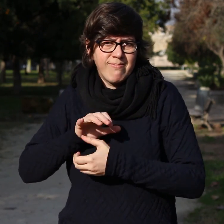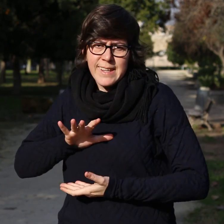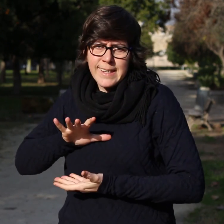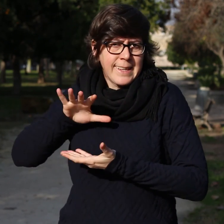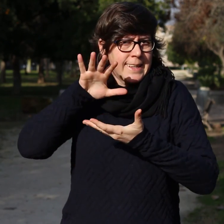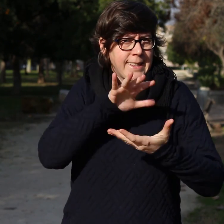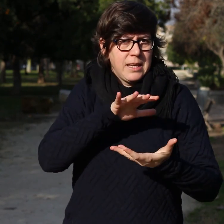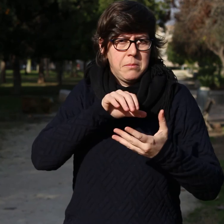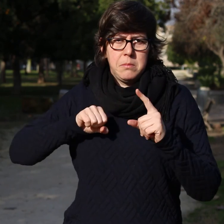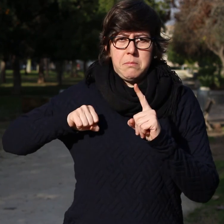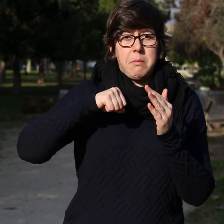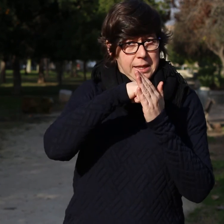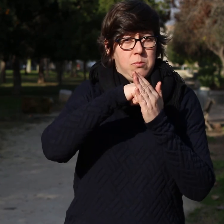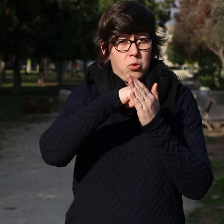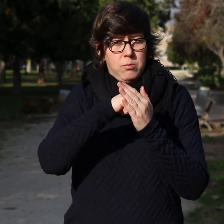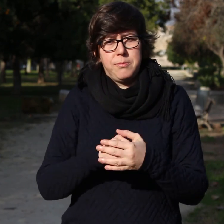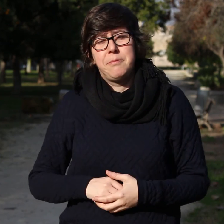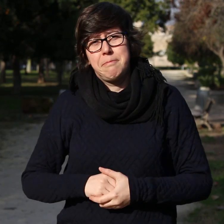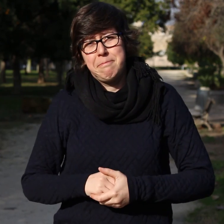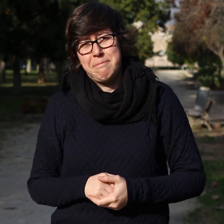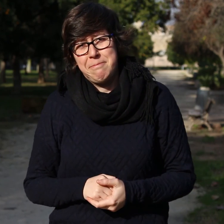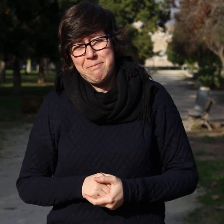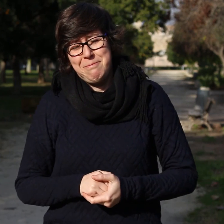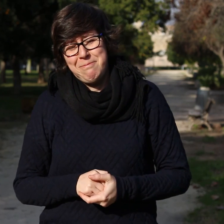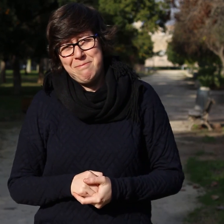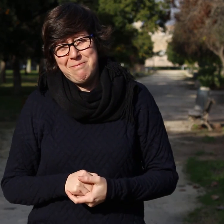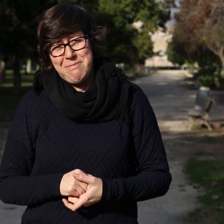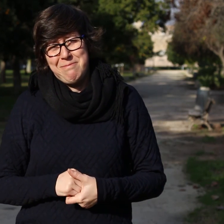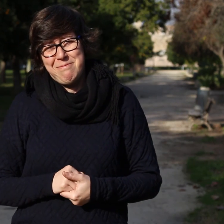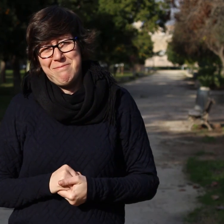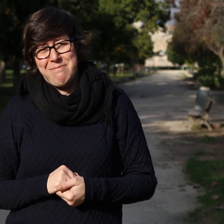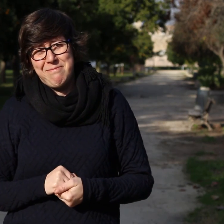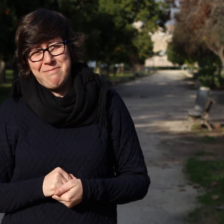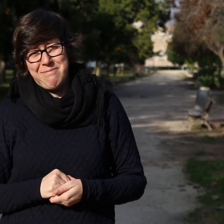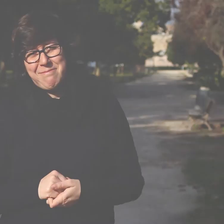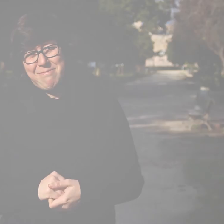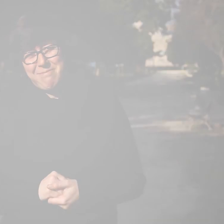todo lo que nos estamos proponiendo dándolo todo y poder cambiar las cosas